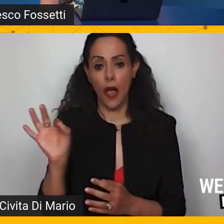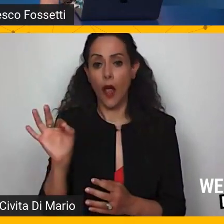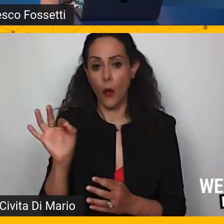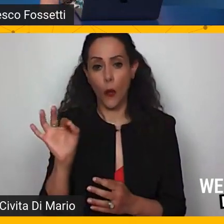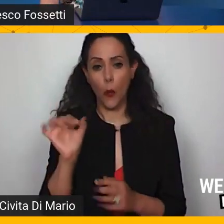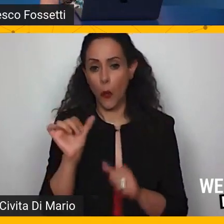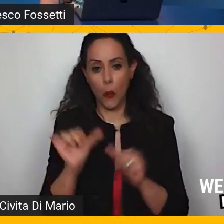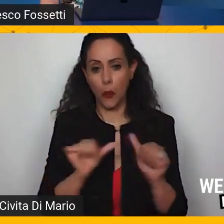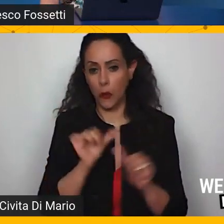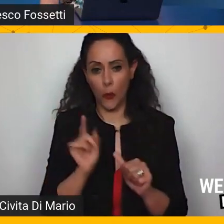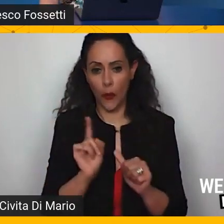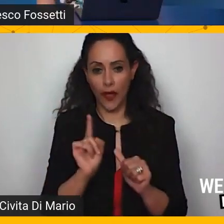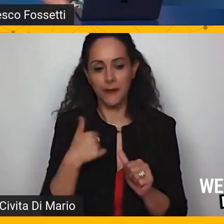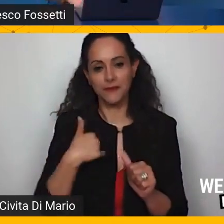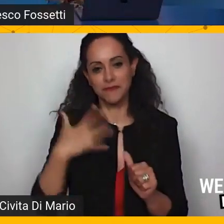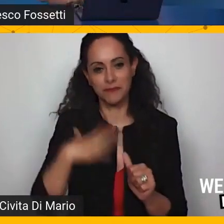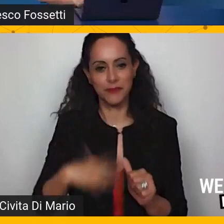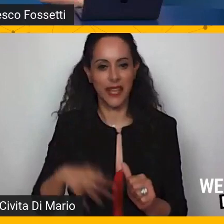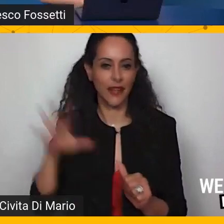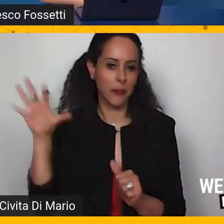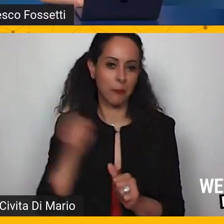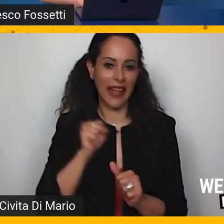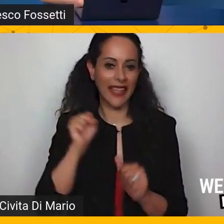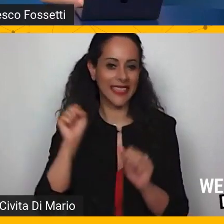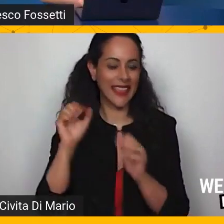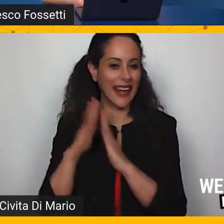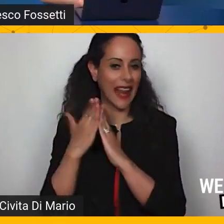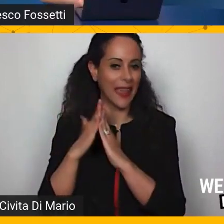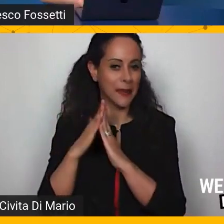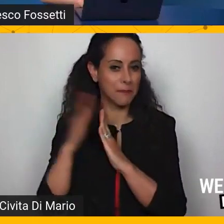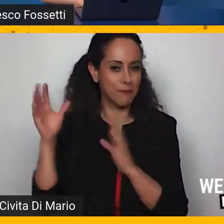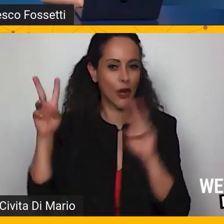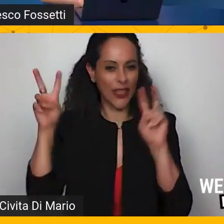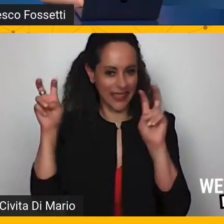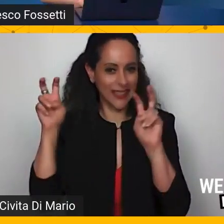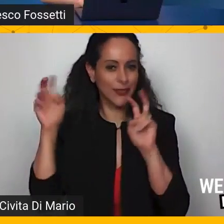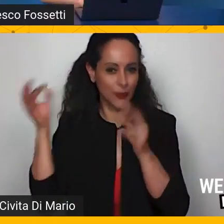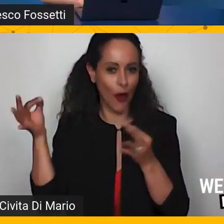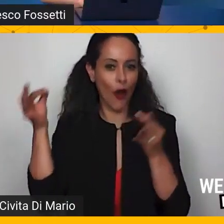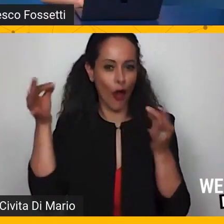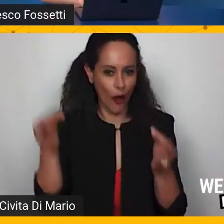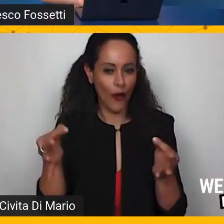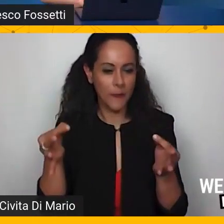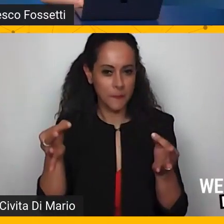sono rimaste invariate. Quindi ci piaceva prendere spunto da